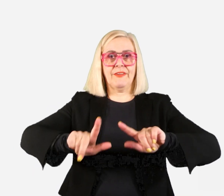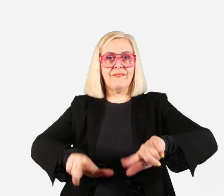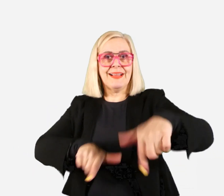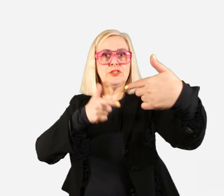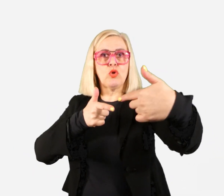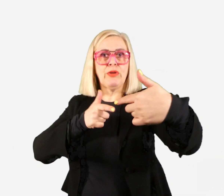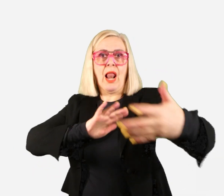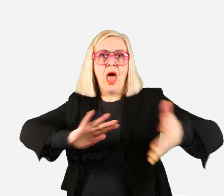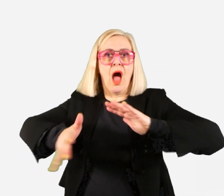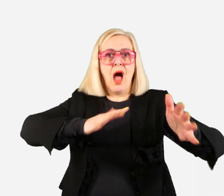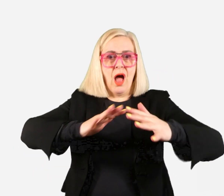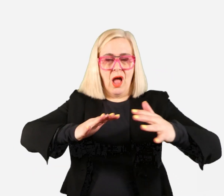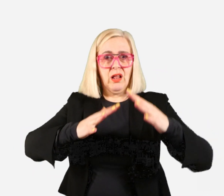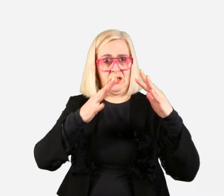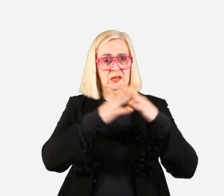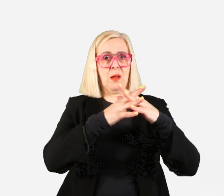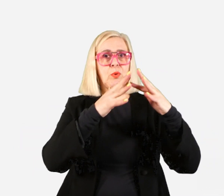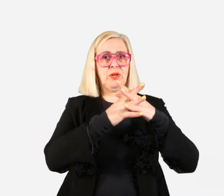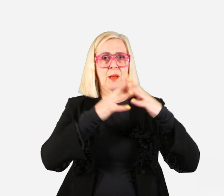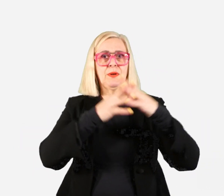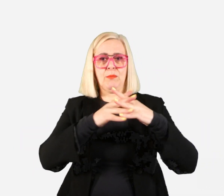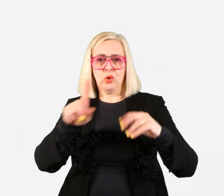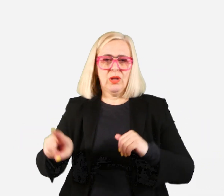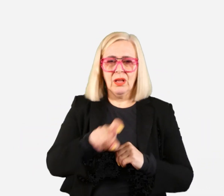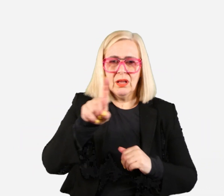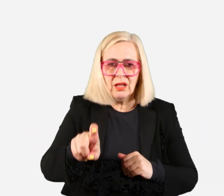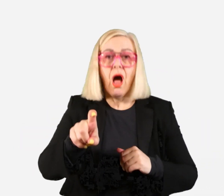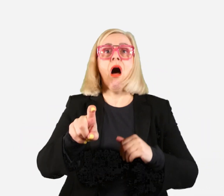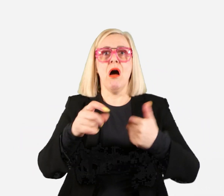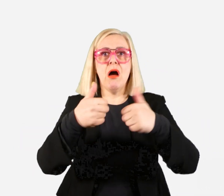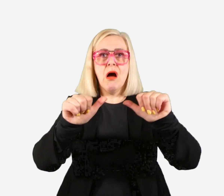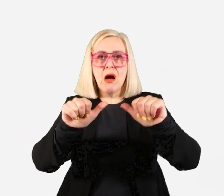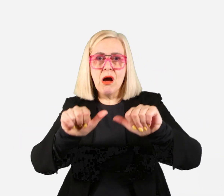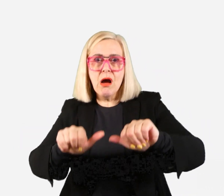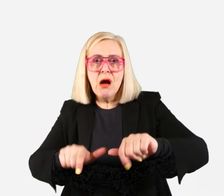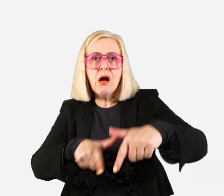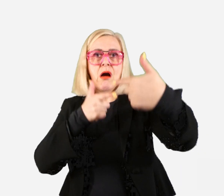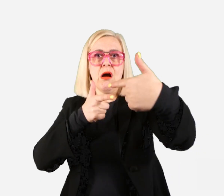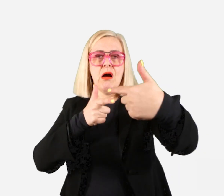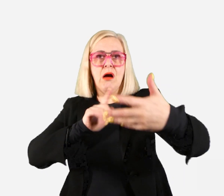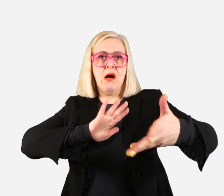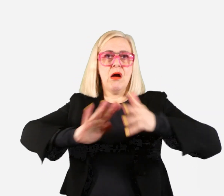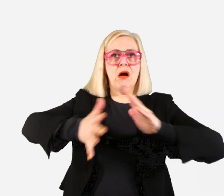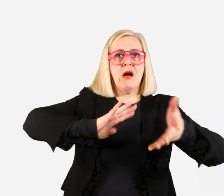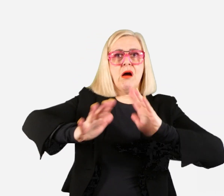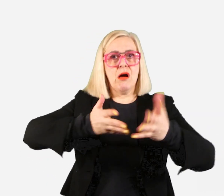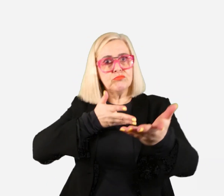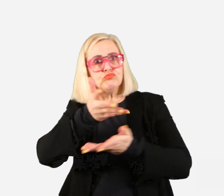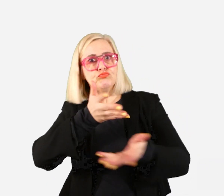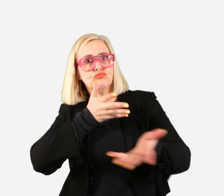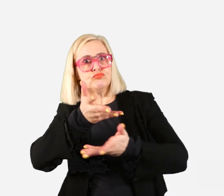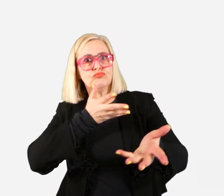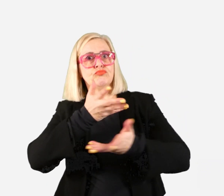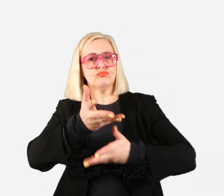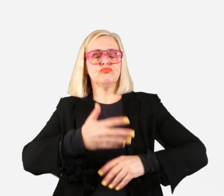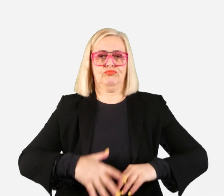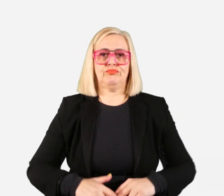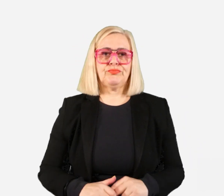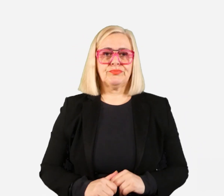Gall defnyddwyr Iaith Arwyddion Prydain gysylltu â'r gwasanaeth cyfnewid fideo. I wneud hyn, ewch i: